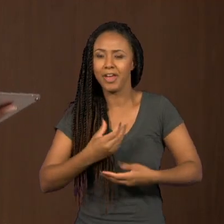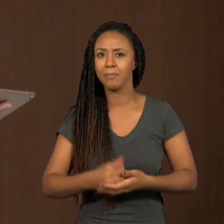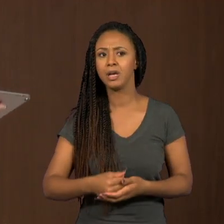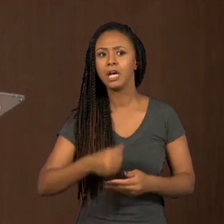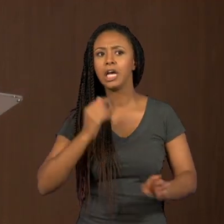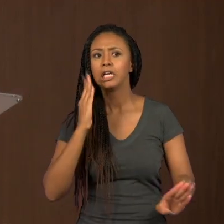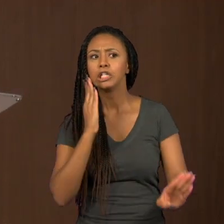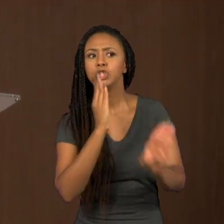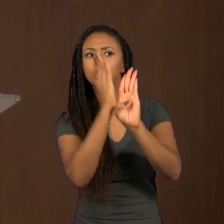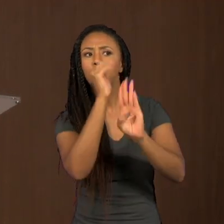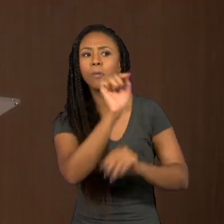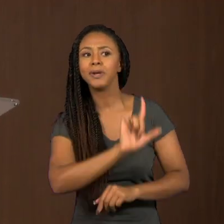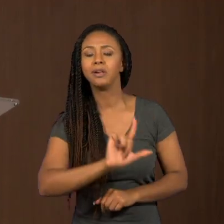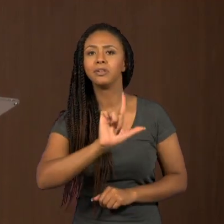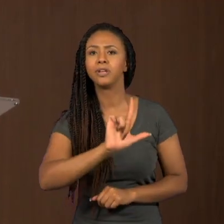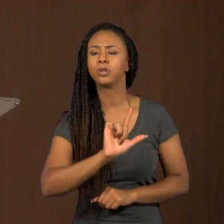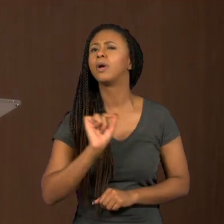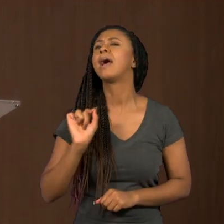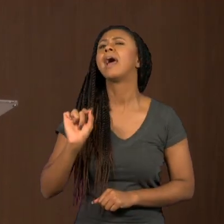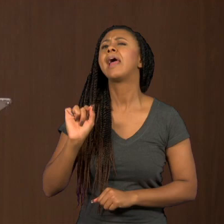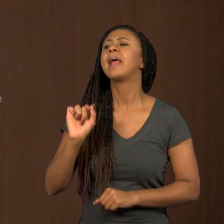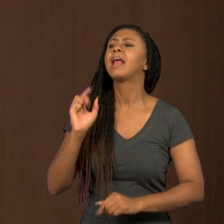DESCOBRINDO A LITERATURA AQUI? É O POETA QUE